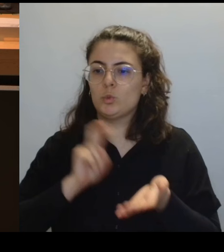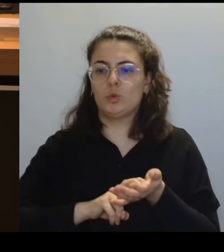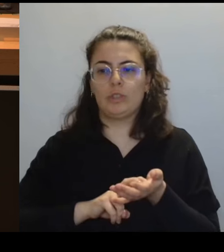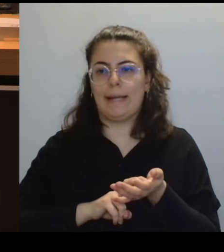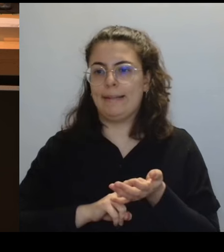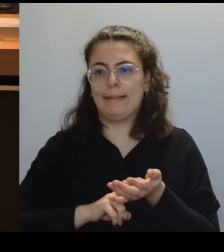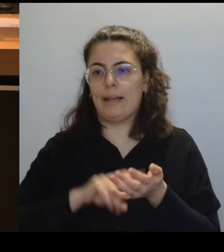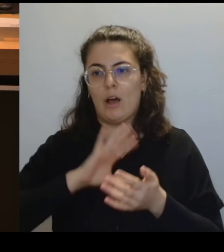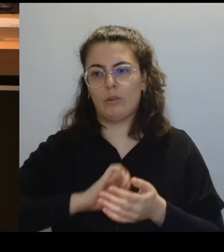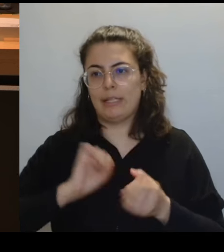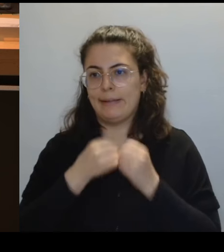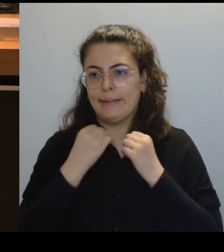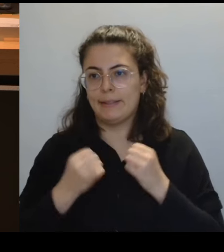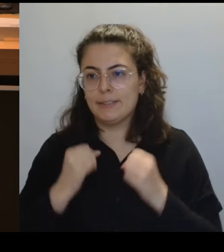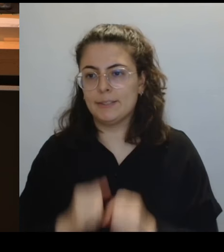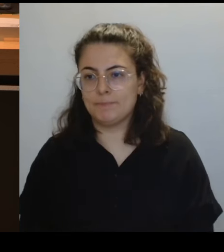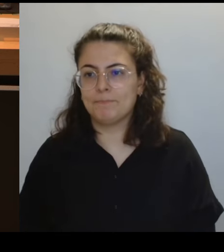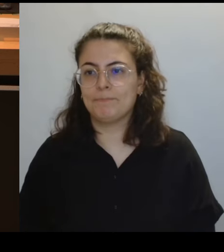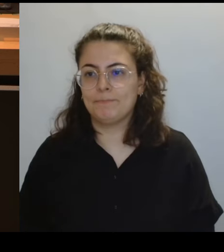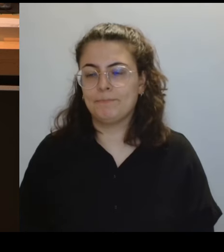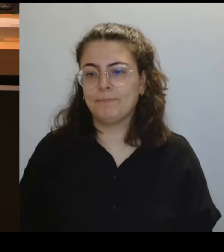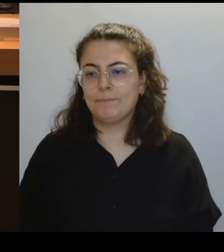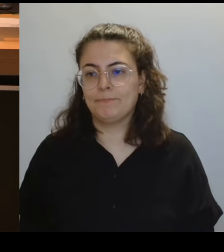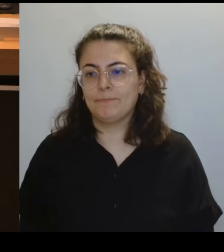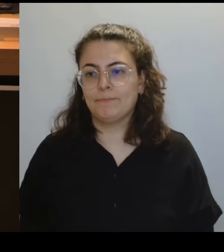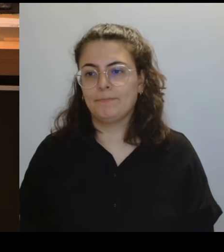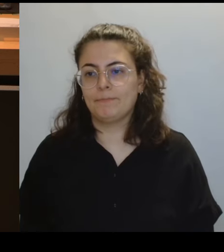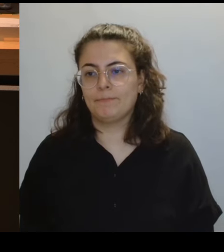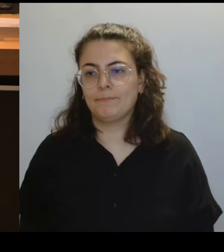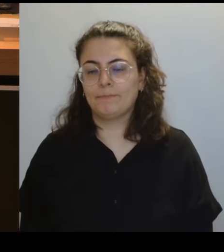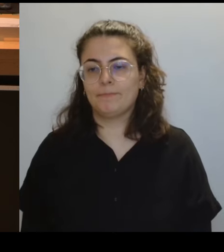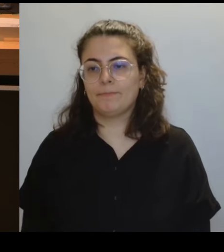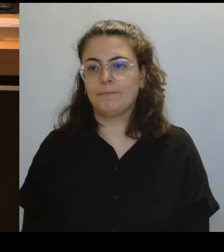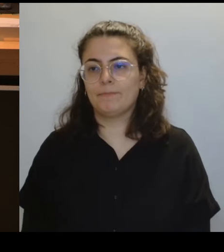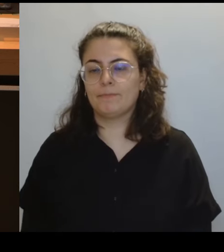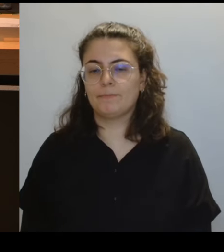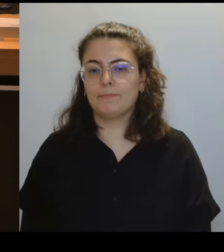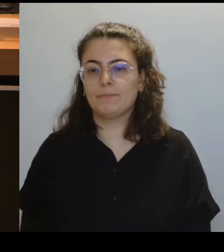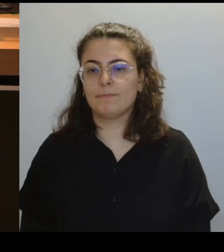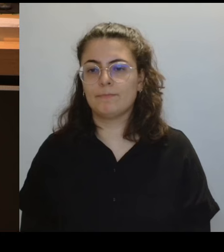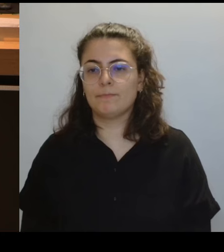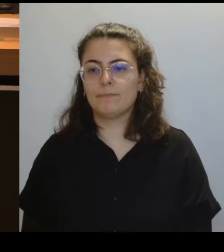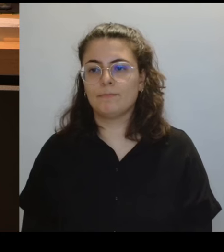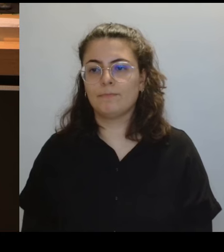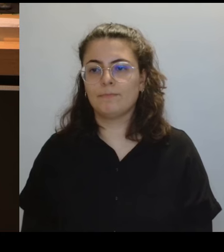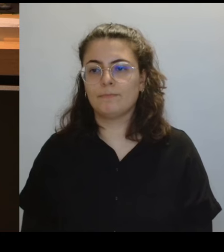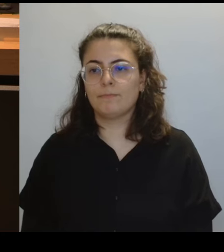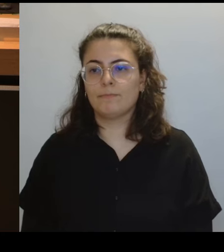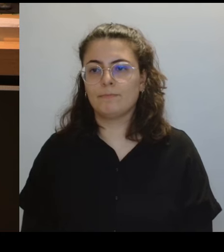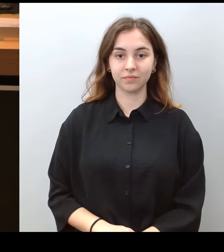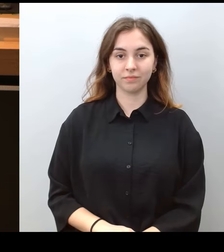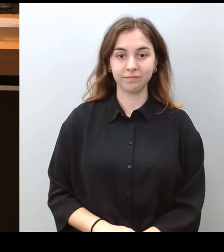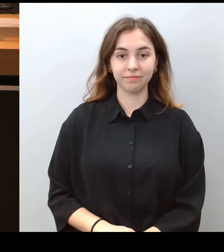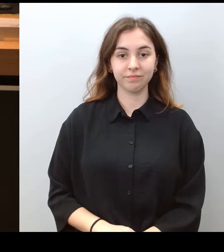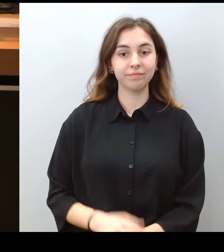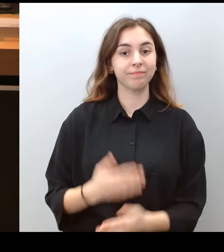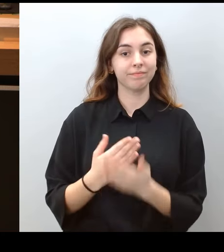kann ich nur meinen Redebeitrag von vorhin wiederholen, die von der damals Linken geführten Senatsverwaltung,